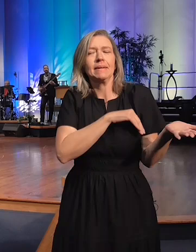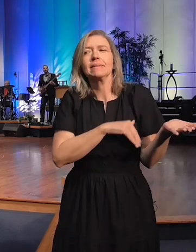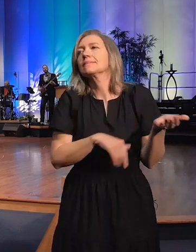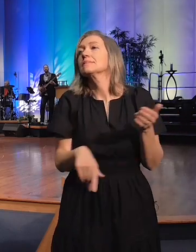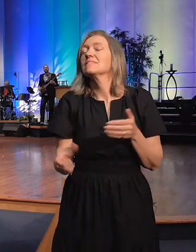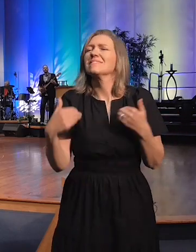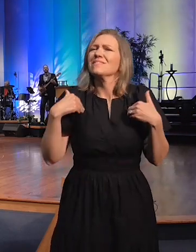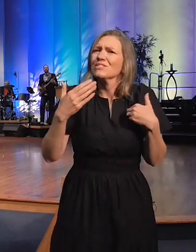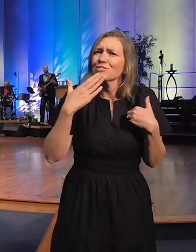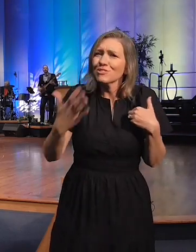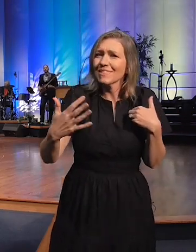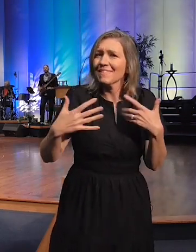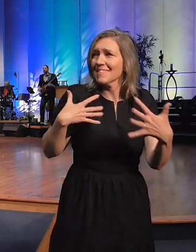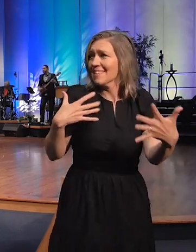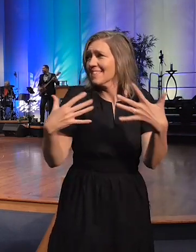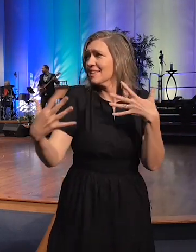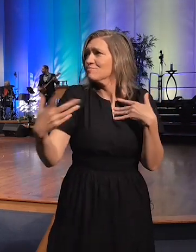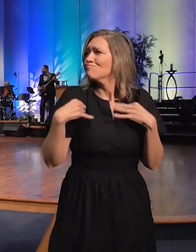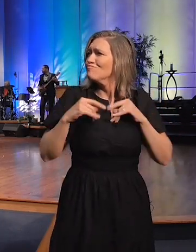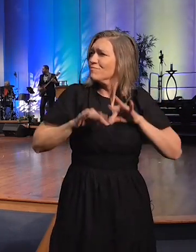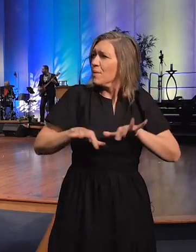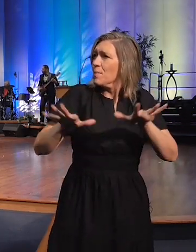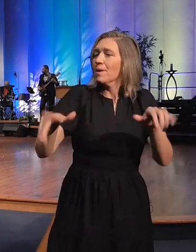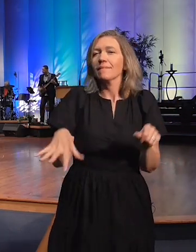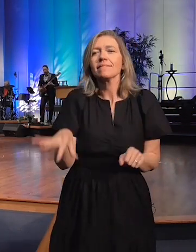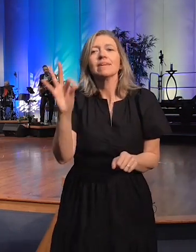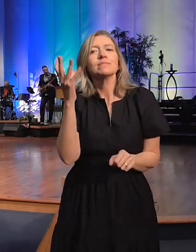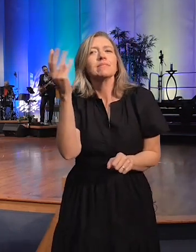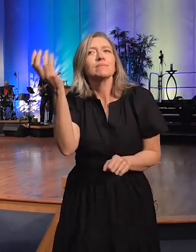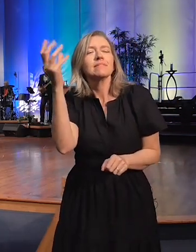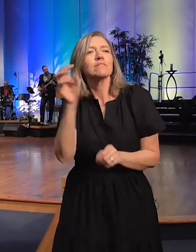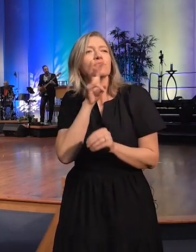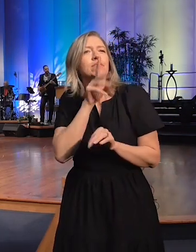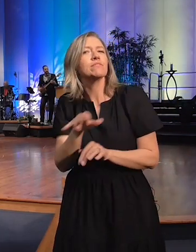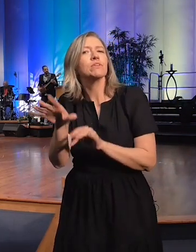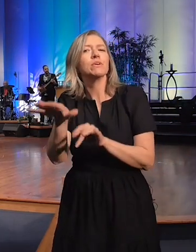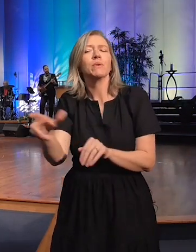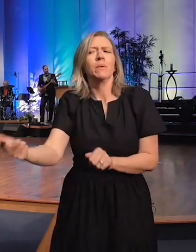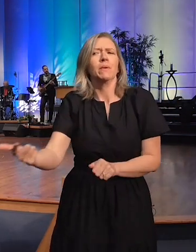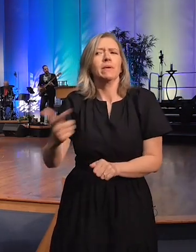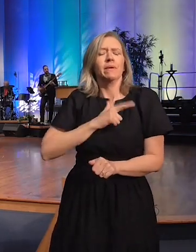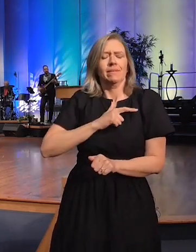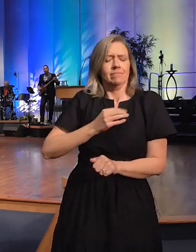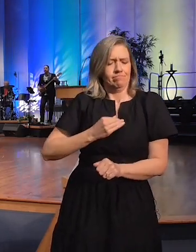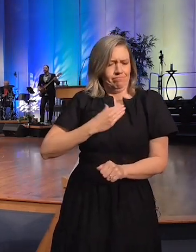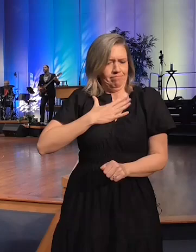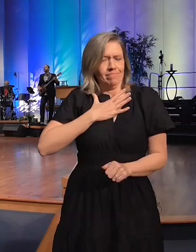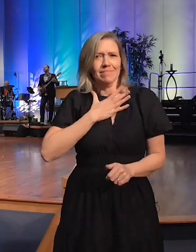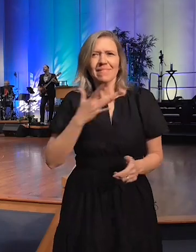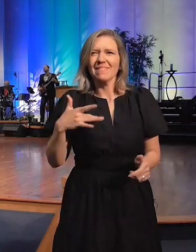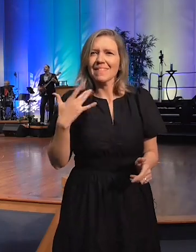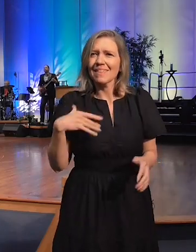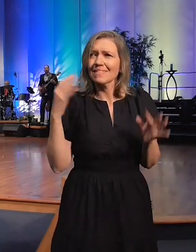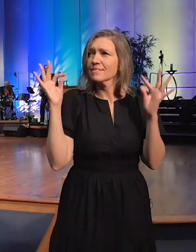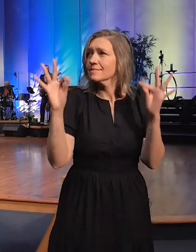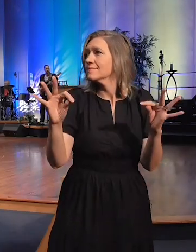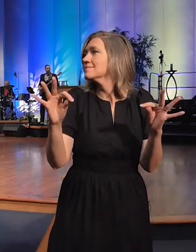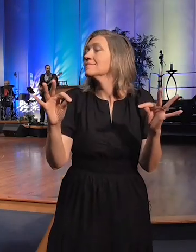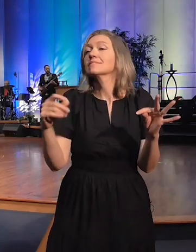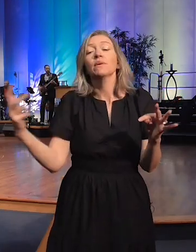sensación de buena vibra. Lo recogí en Riverside. Bien VI. Me siento bien, así que recógeme en tu